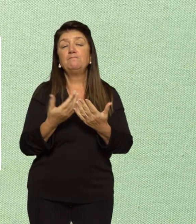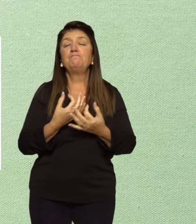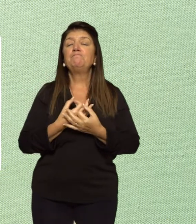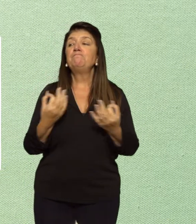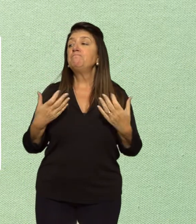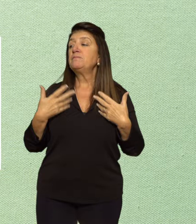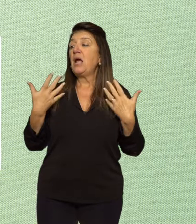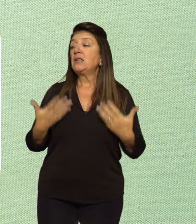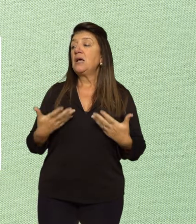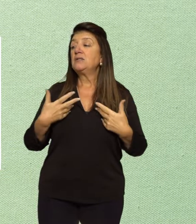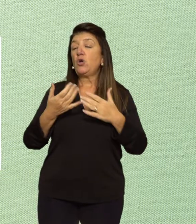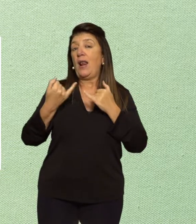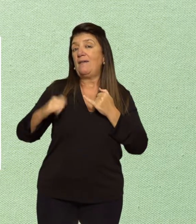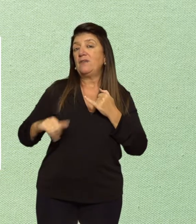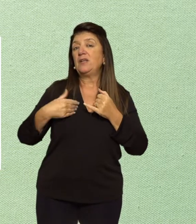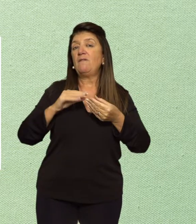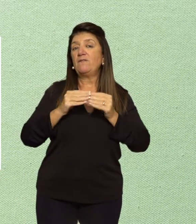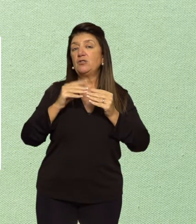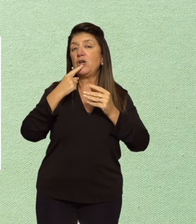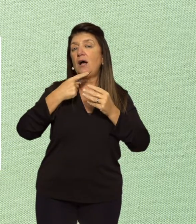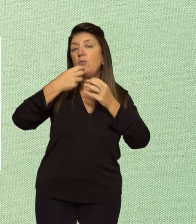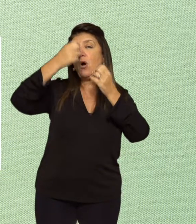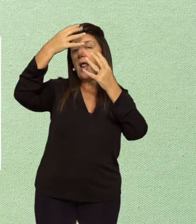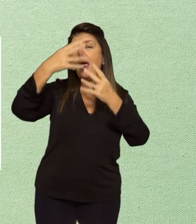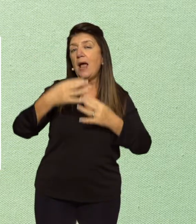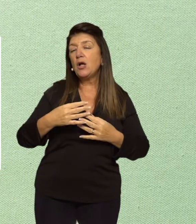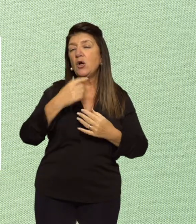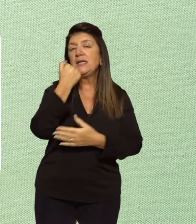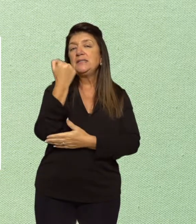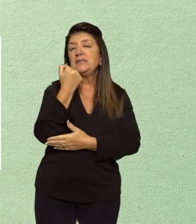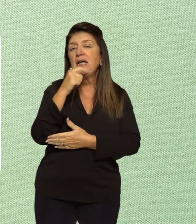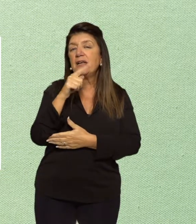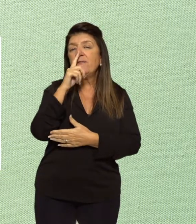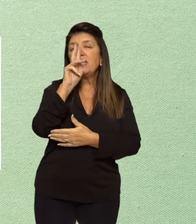servizi che a Torino effettivamente possono essere contattati in situazioni di violenza.